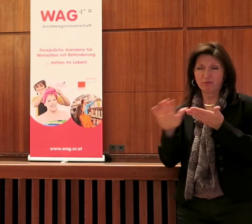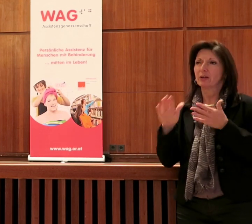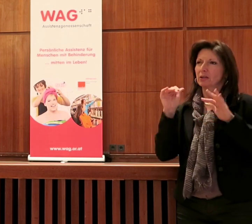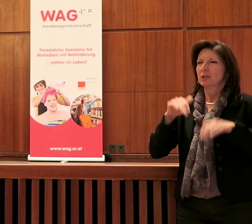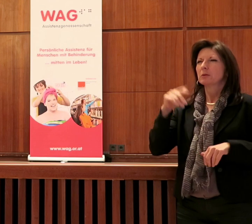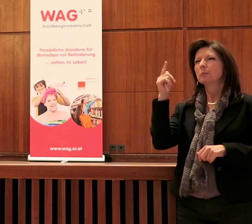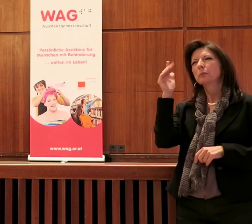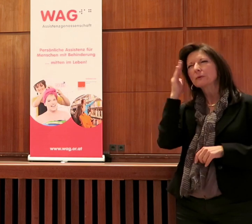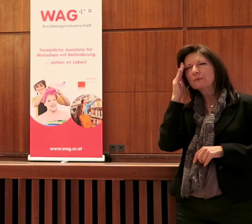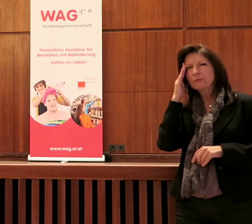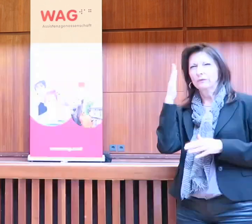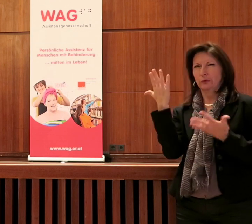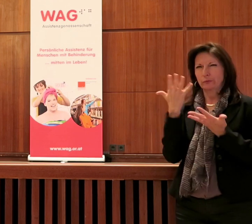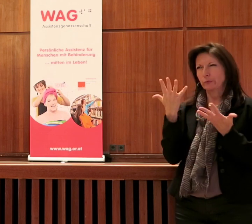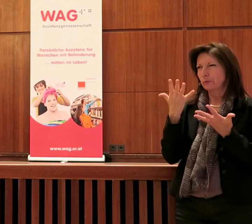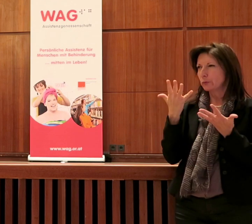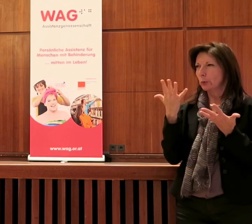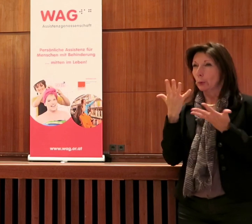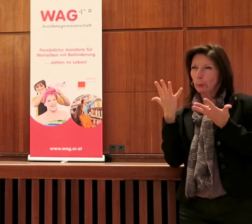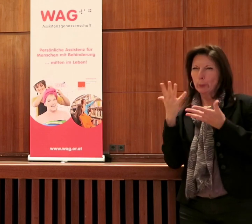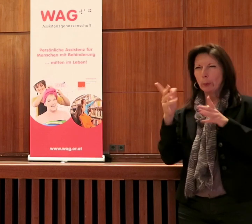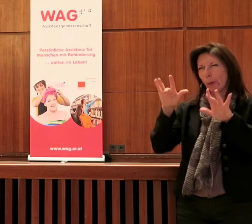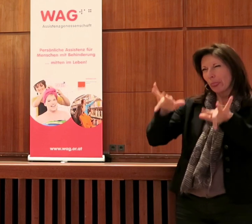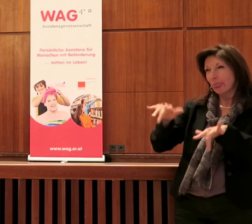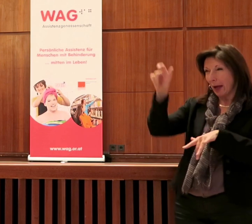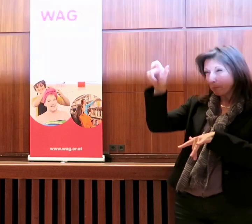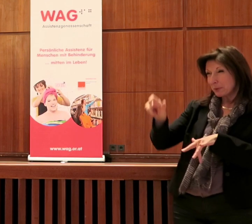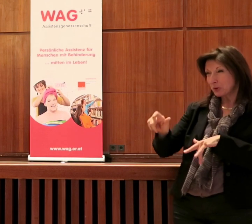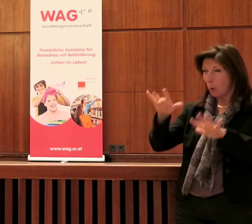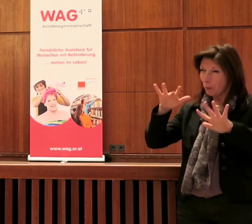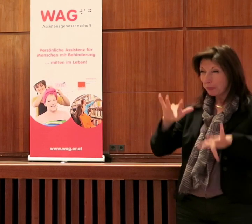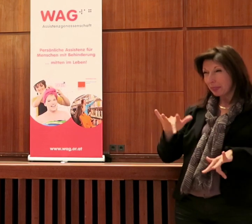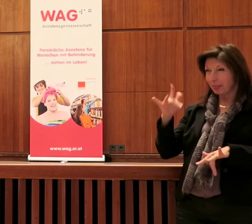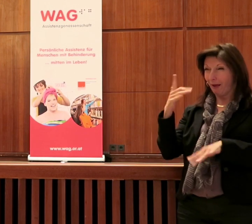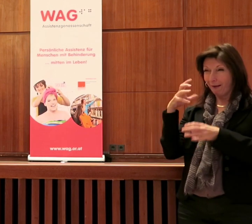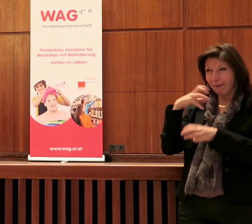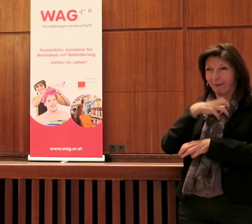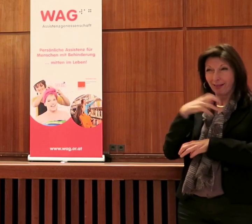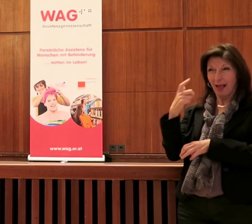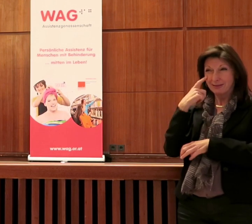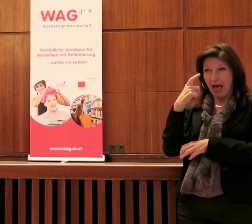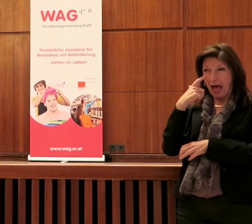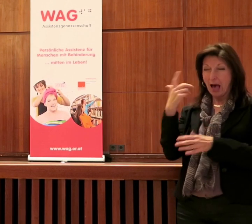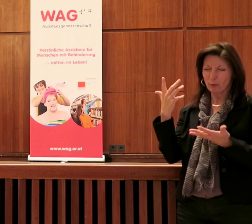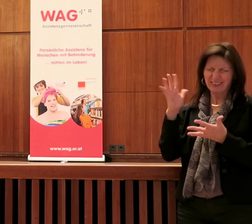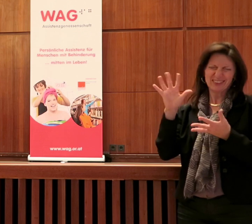wo ist wer begraben, der ein Glasauge trägt. Und das macht die ganze Sache ein bisserl kompliziert.